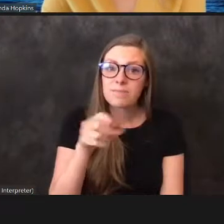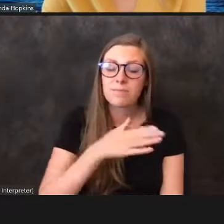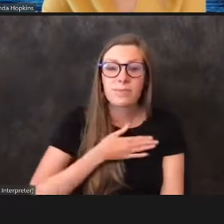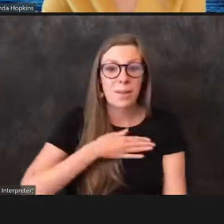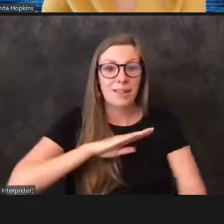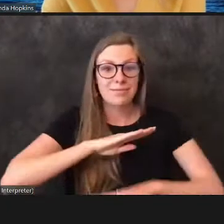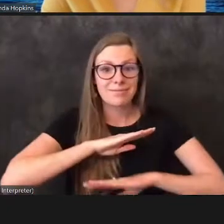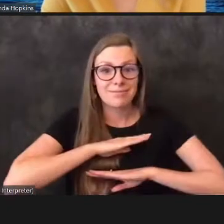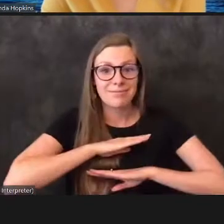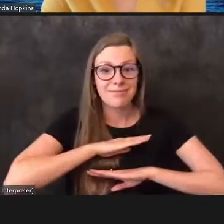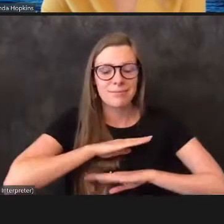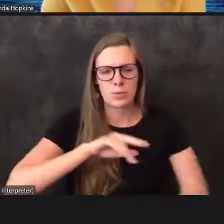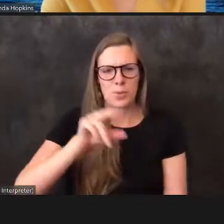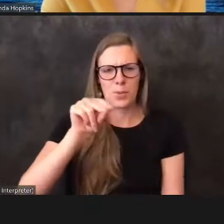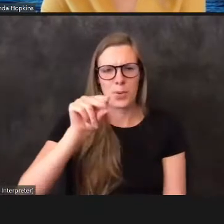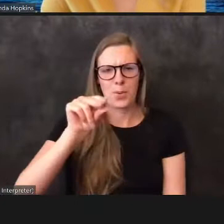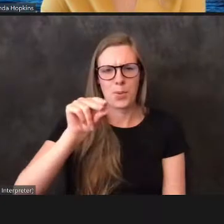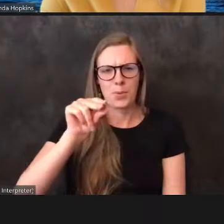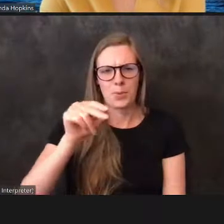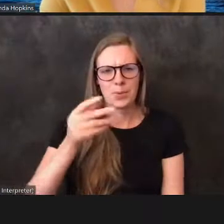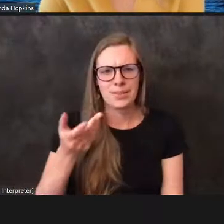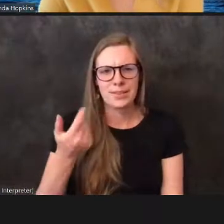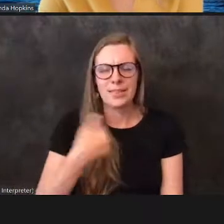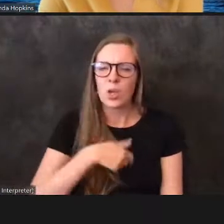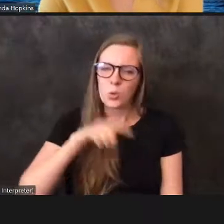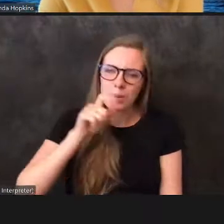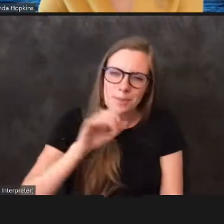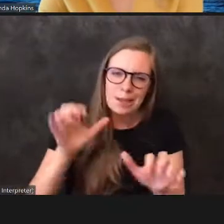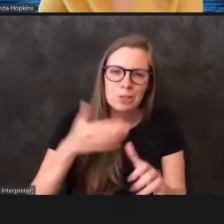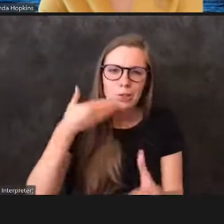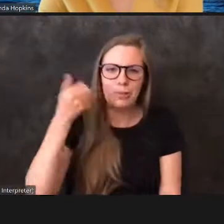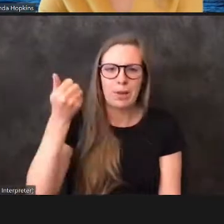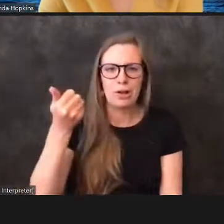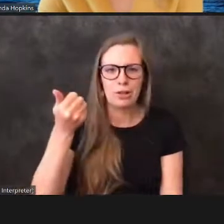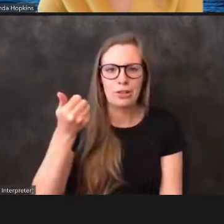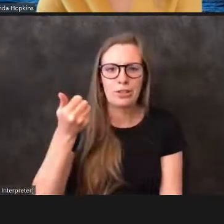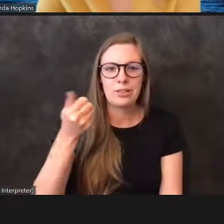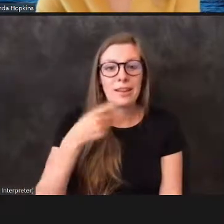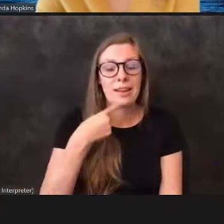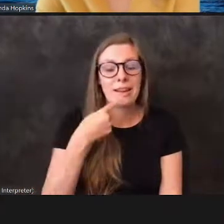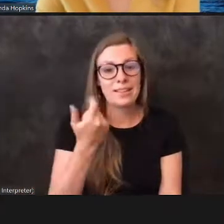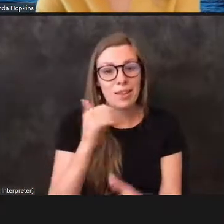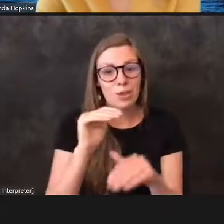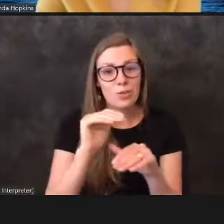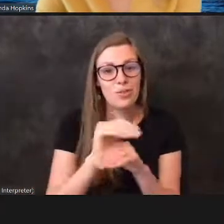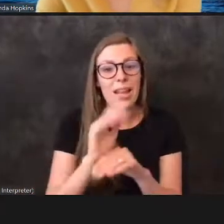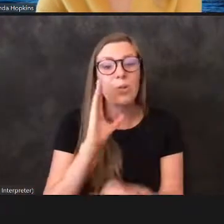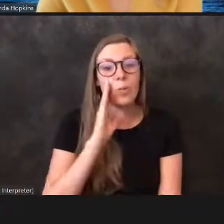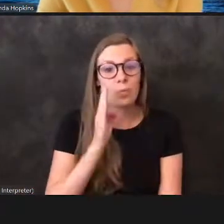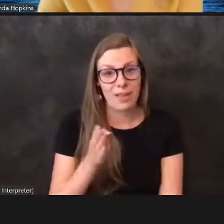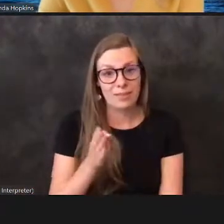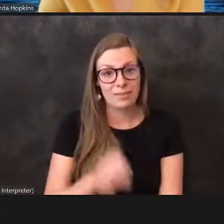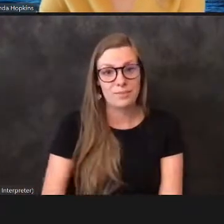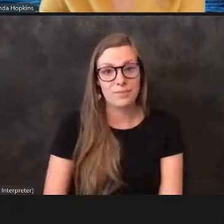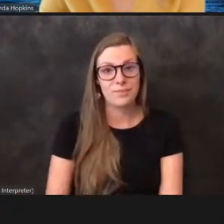Se están mejorando las cosas? Lo están. Estoy satisfecho. Absolutamente. No tenemos que hacerlo mejor. Yo les puedo decir hoy en la noche que lo haremos.